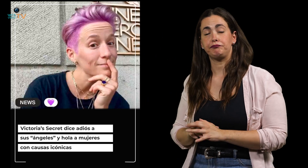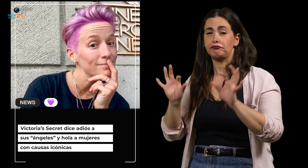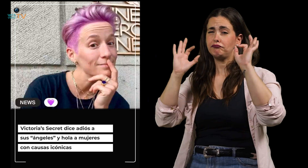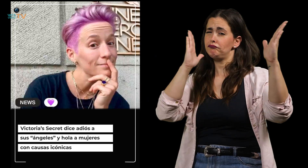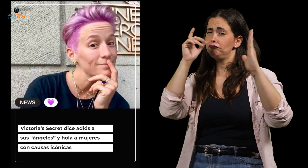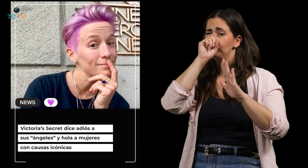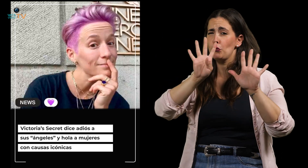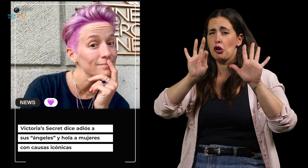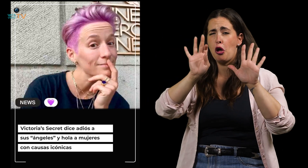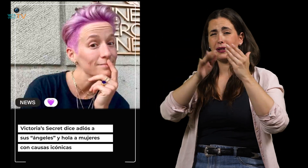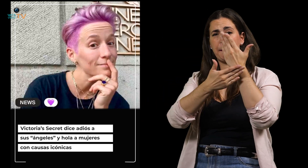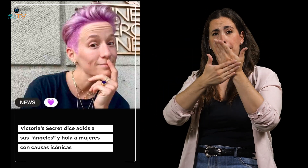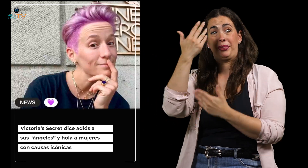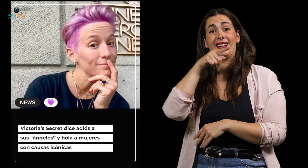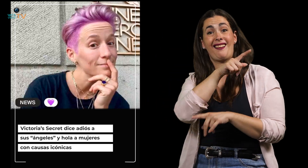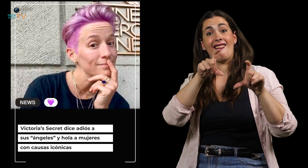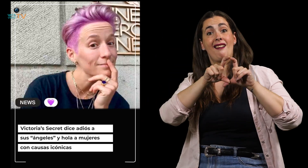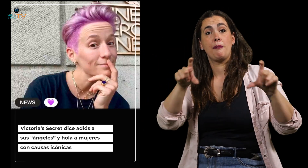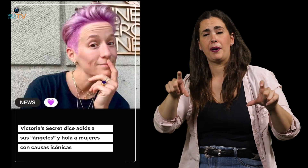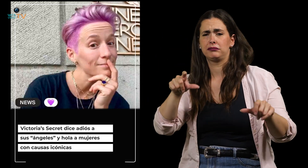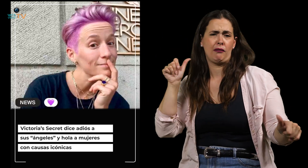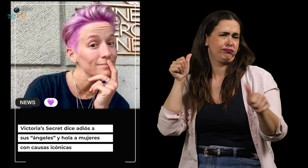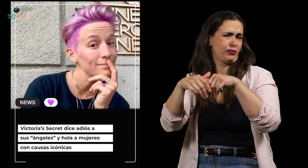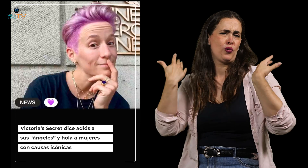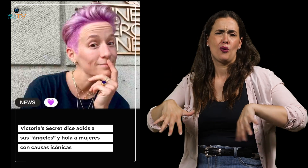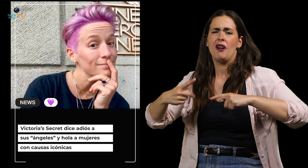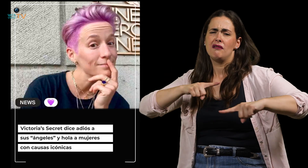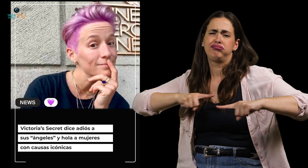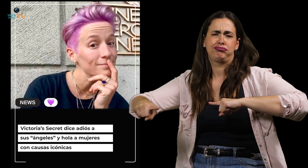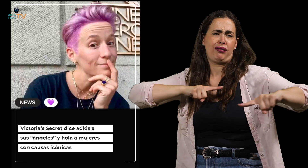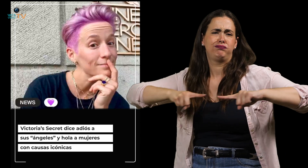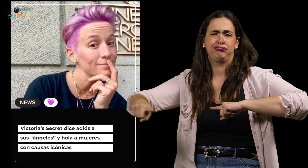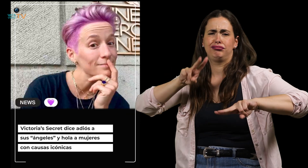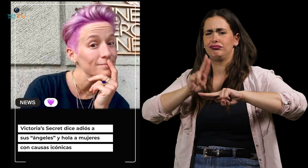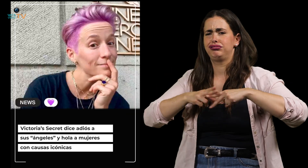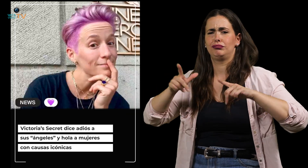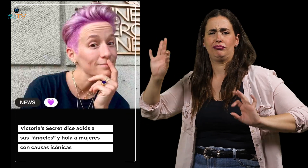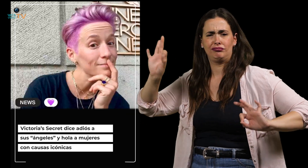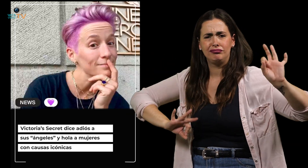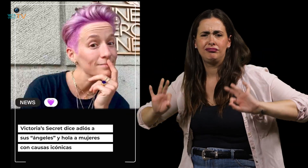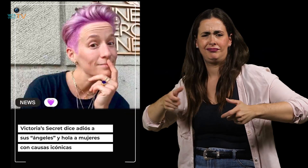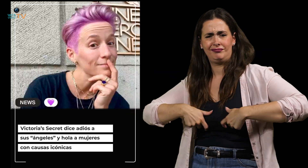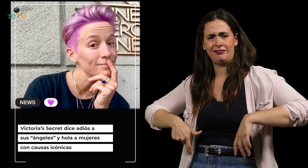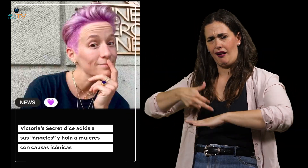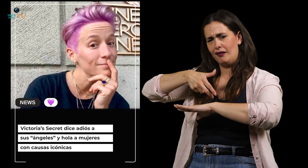Desde principios de la década de los noventa, la compañía ha organizado mega eventos